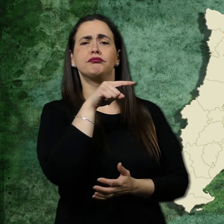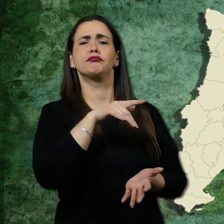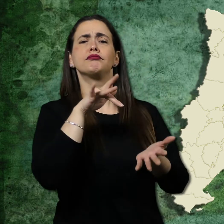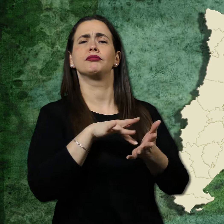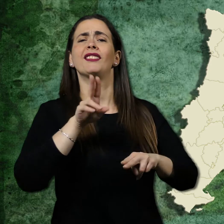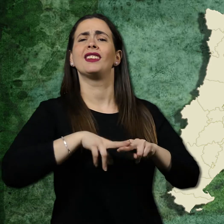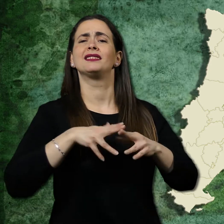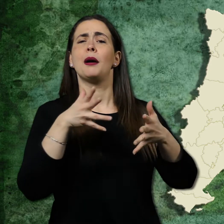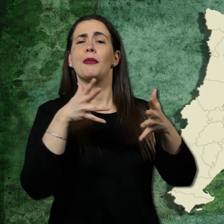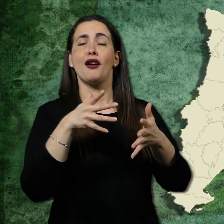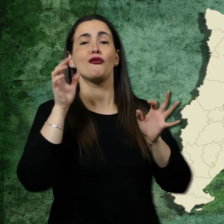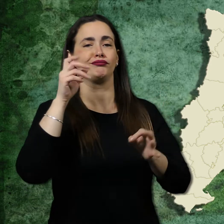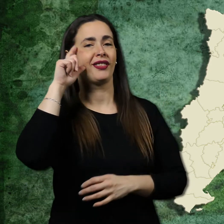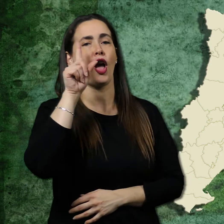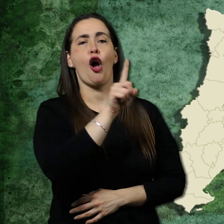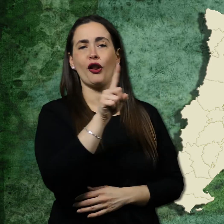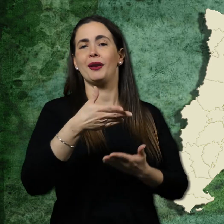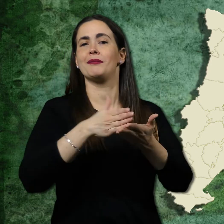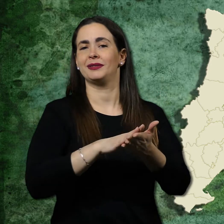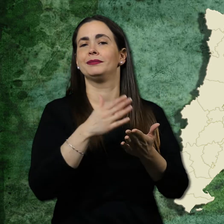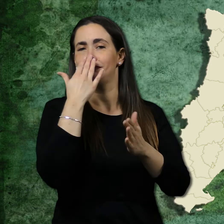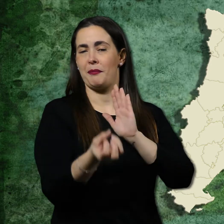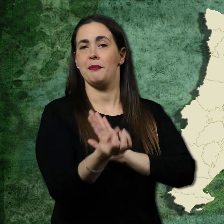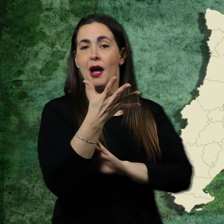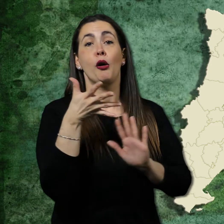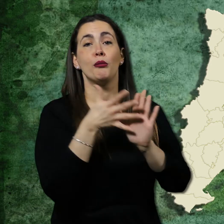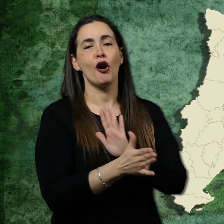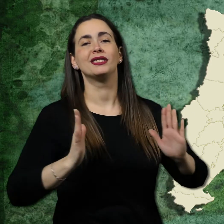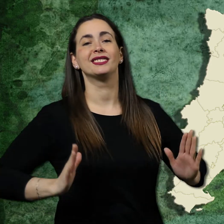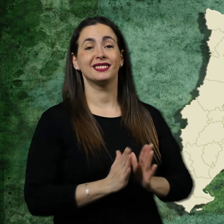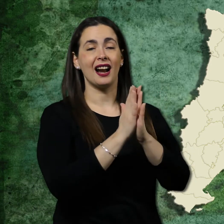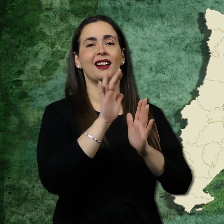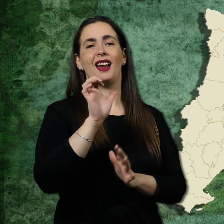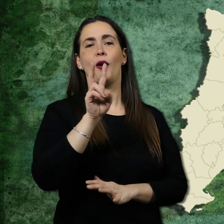Festa major: 11 de maig, Sant Eudald.